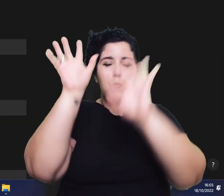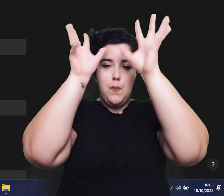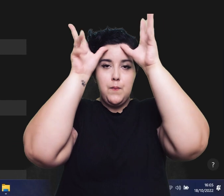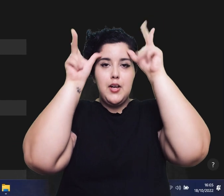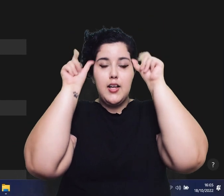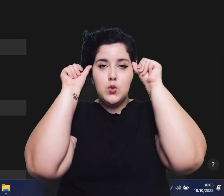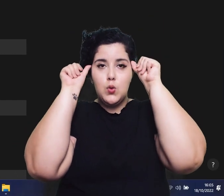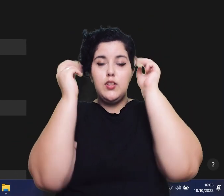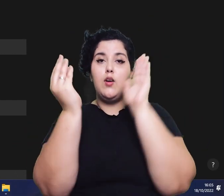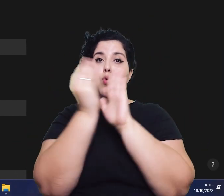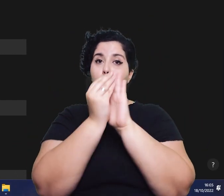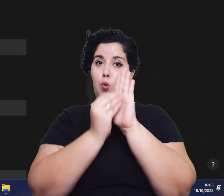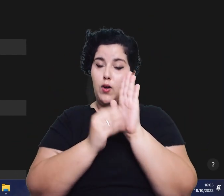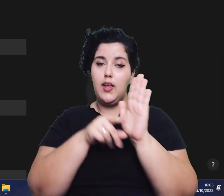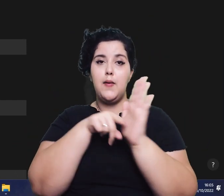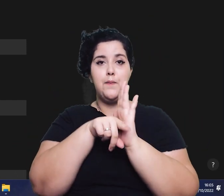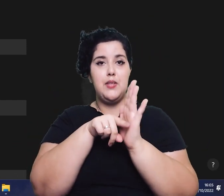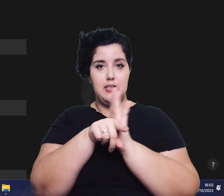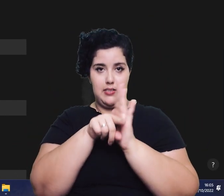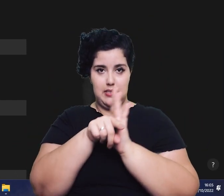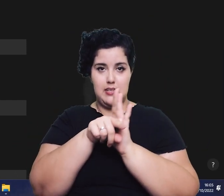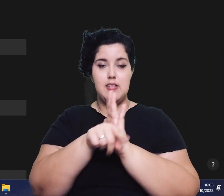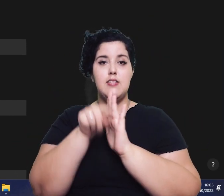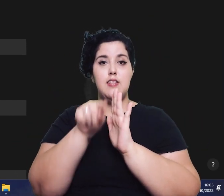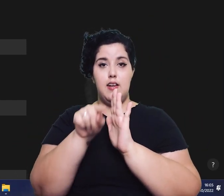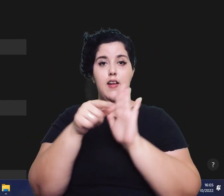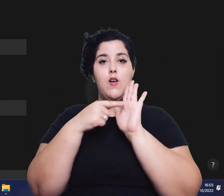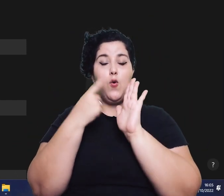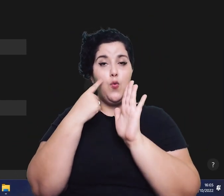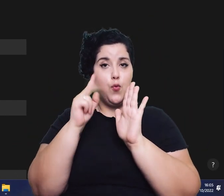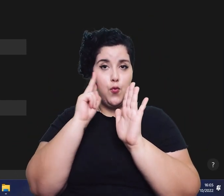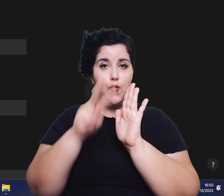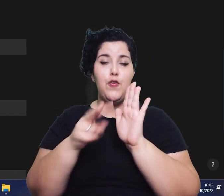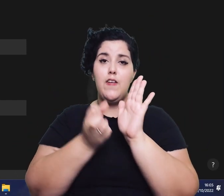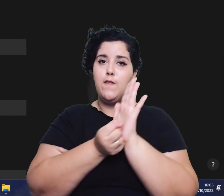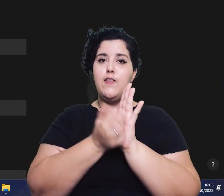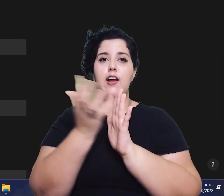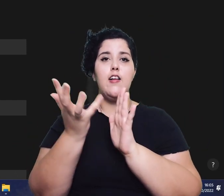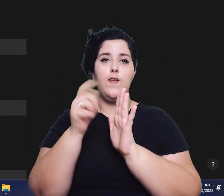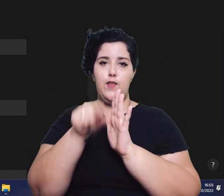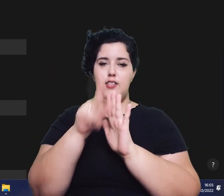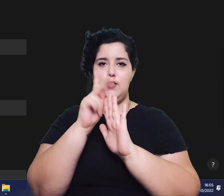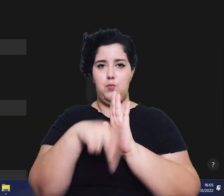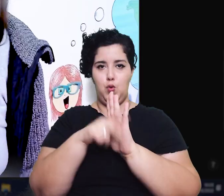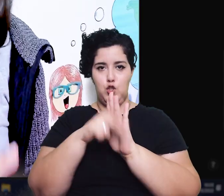documento, eu coloquei muitos dados da pesquisa, porque esse documento eu vou olhar várias vezes durante o meu projeto e é